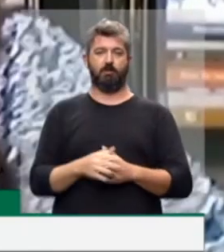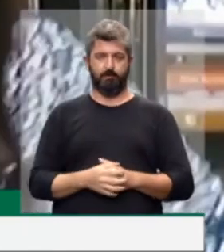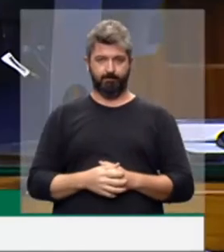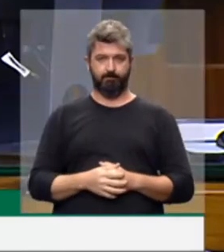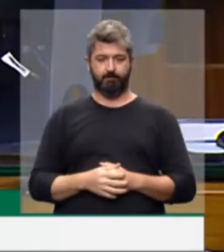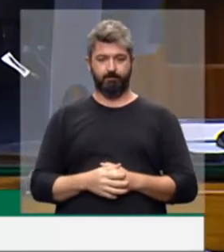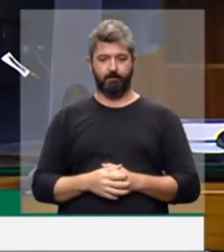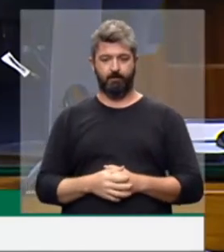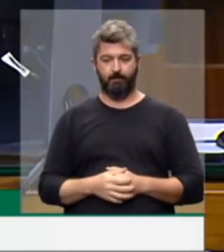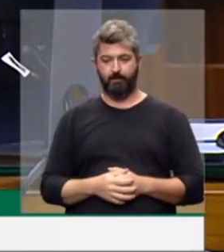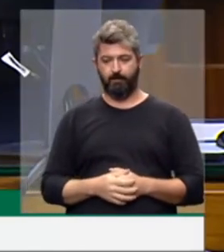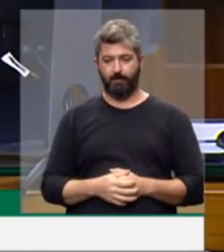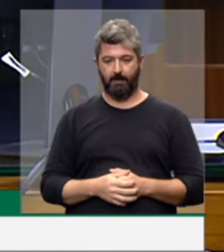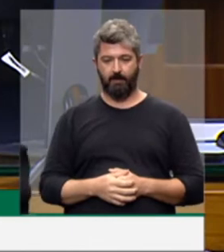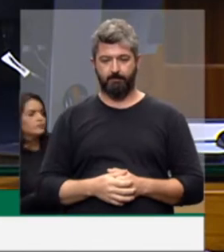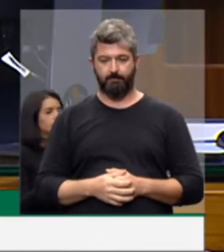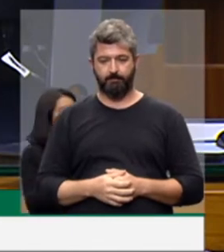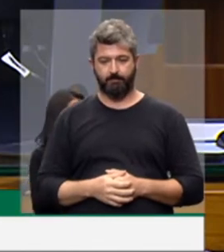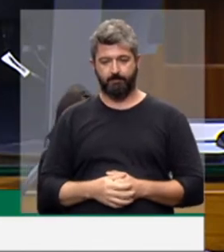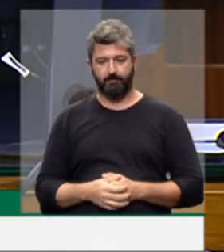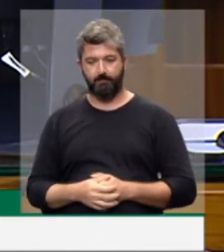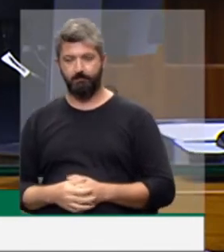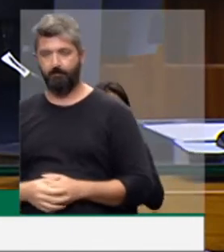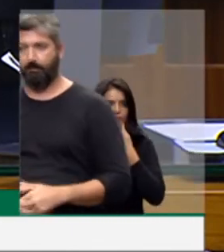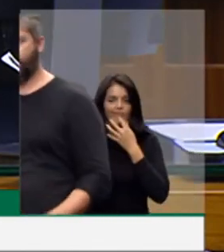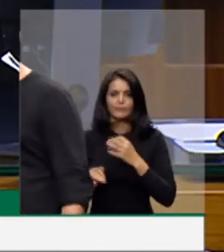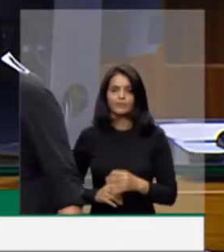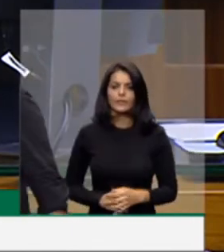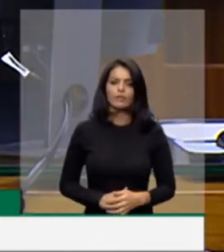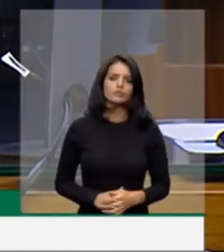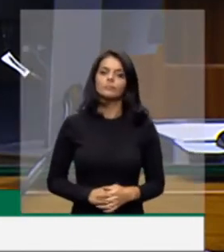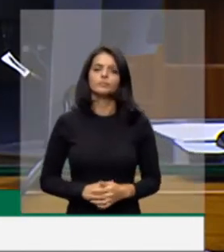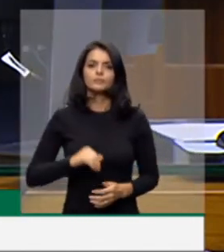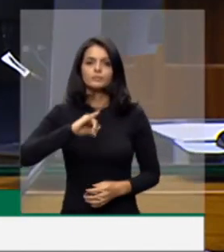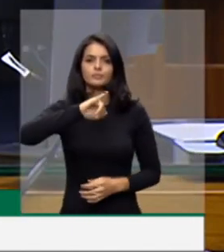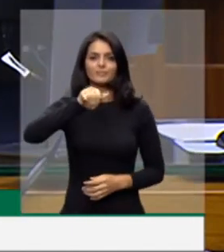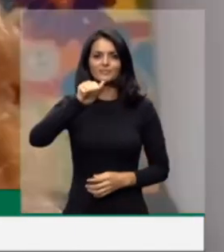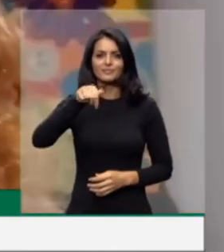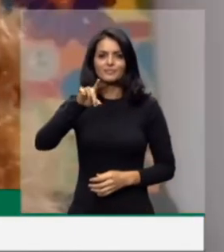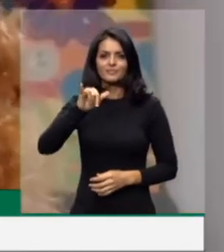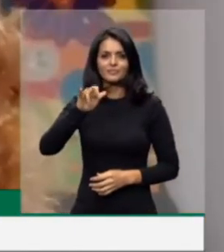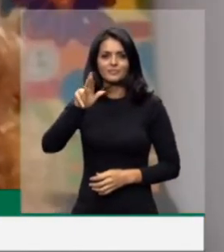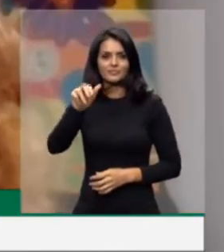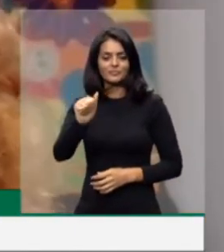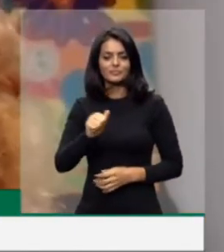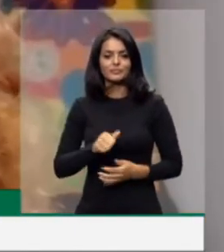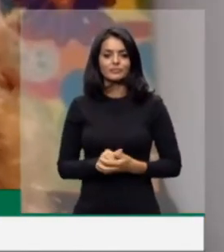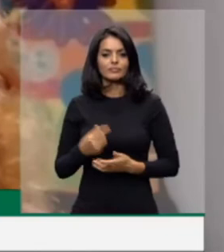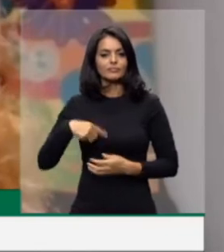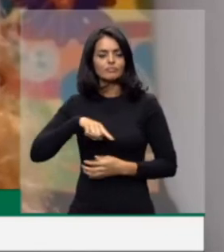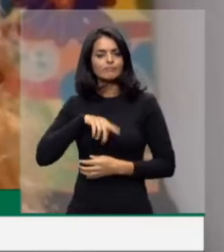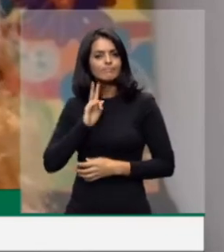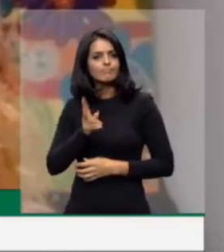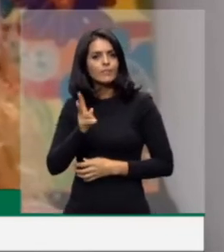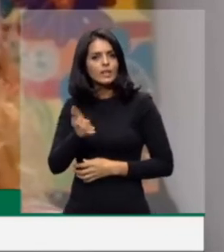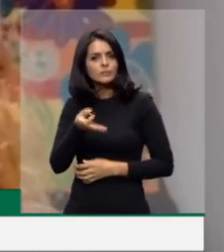POR ISSO NÓS QUEREMOS QUE ADIAR A VOTAÇÃO PARA MELHOR DISCUTIRMOS ESTA MATÉRIA.